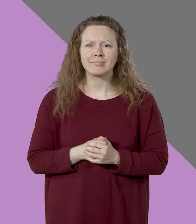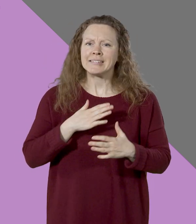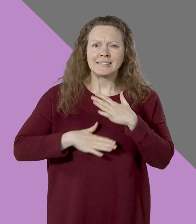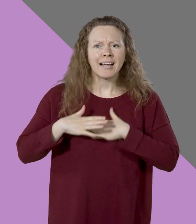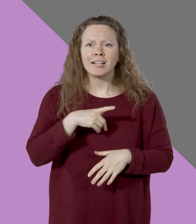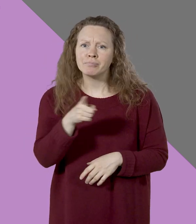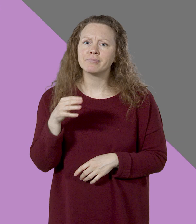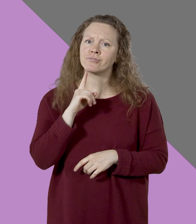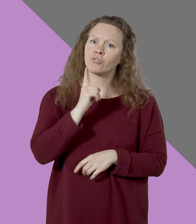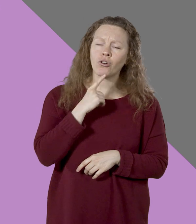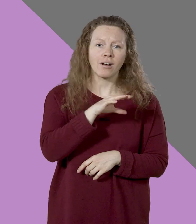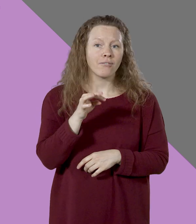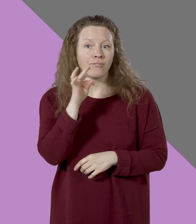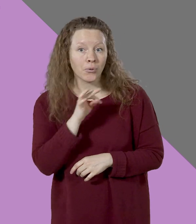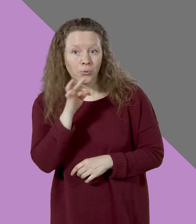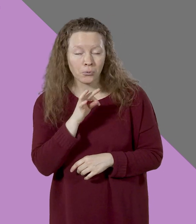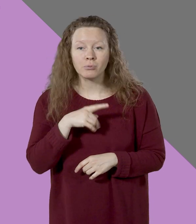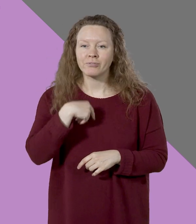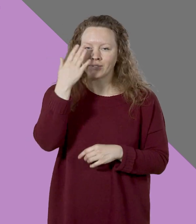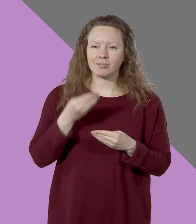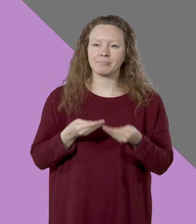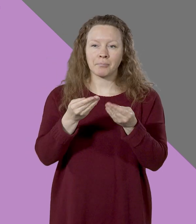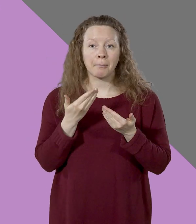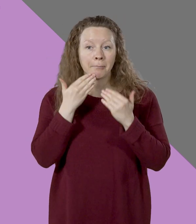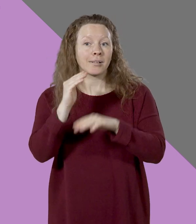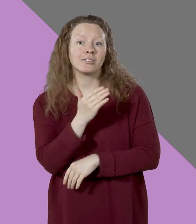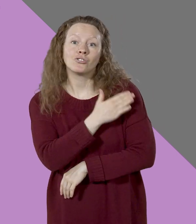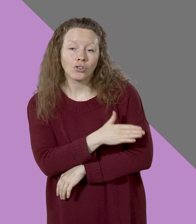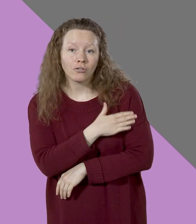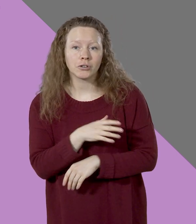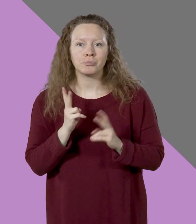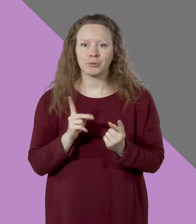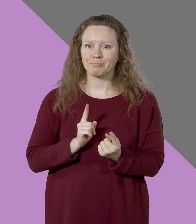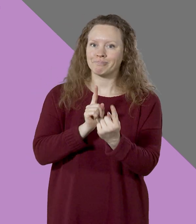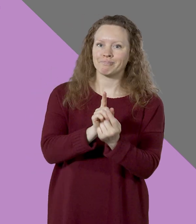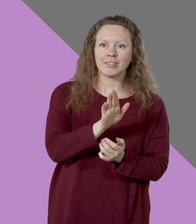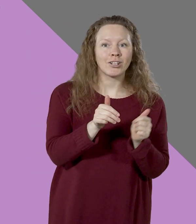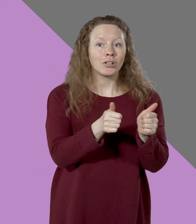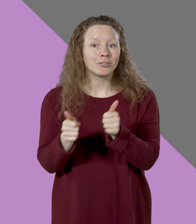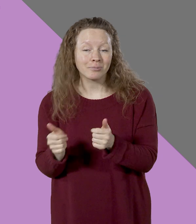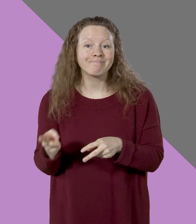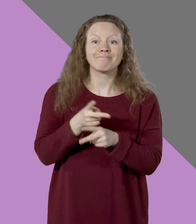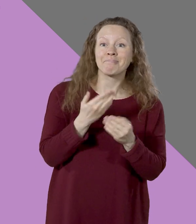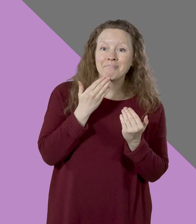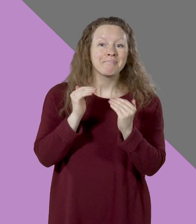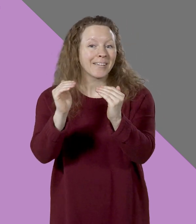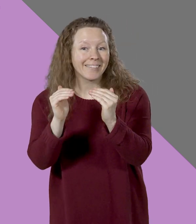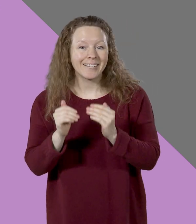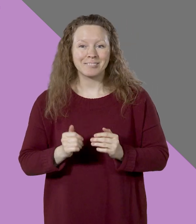Svara gärna på frågorna så kan vi betjäna dig ännu bättre än hittills!